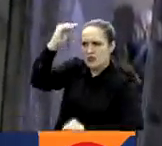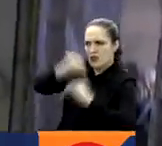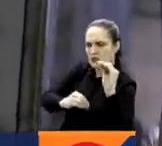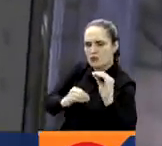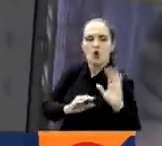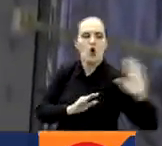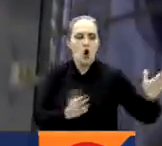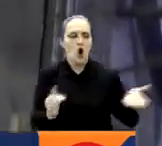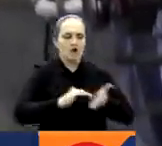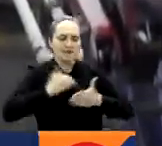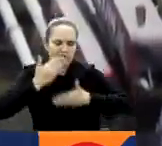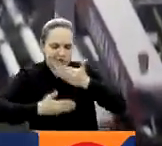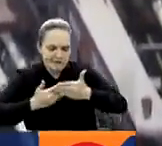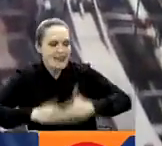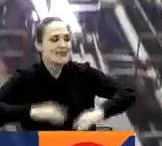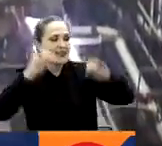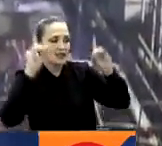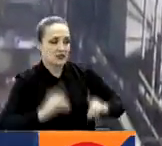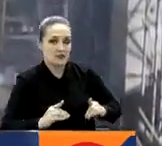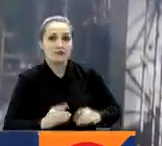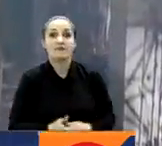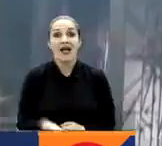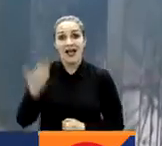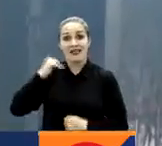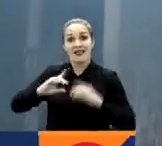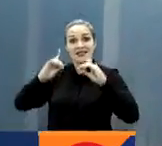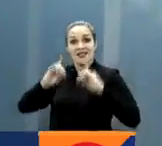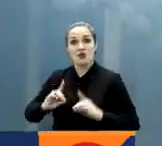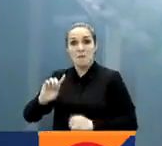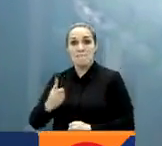TEORíA DE LA CONTRALORíA GENERAL DE LA REPúBLICA CONFIRMó EN